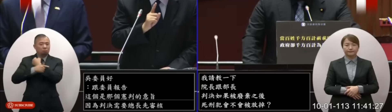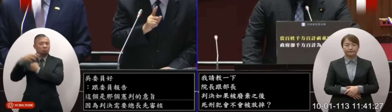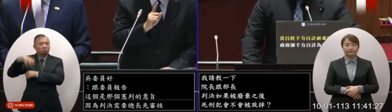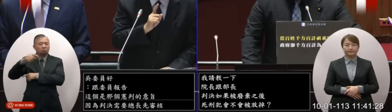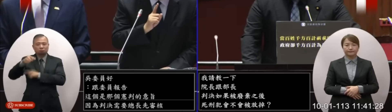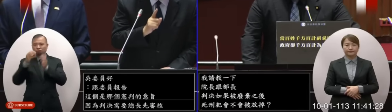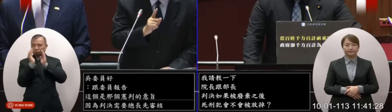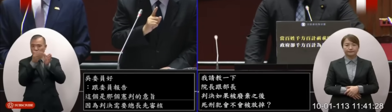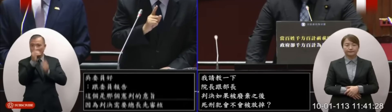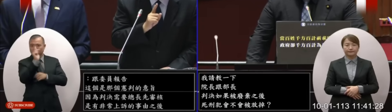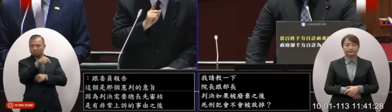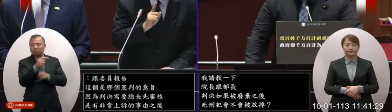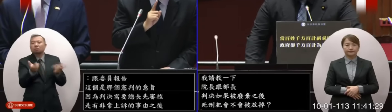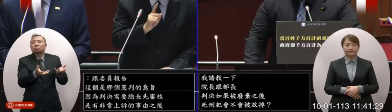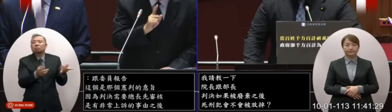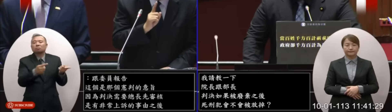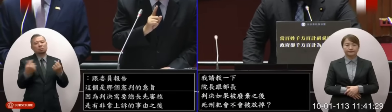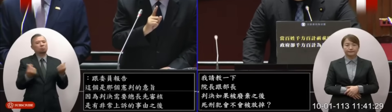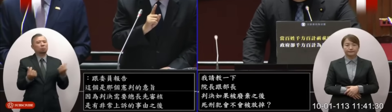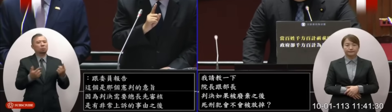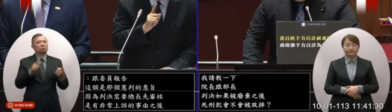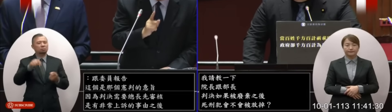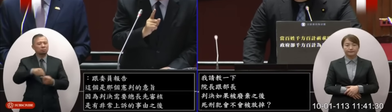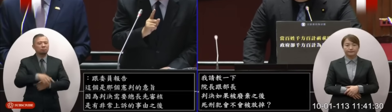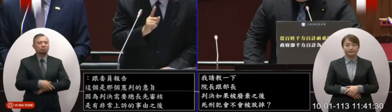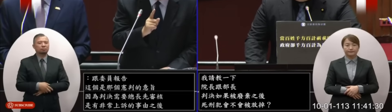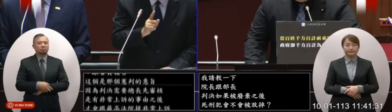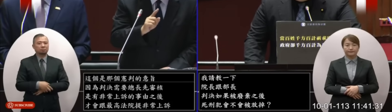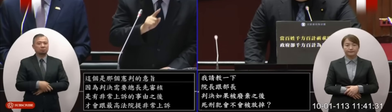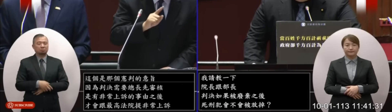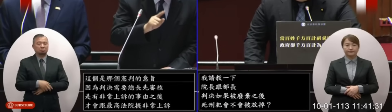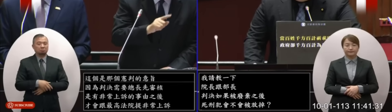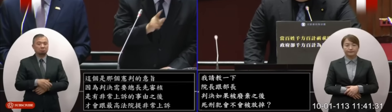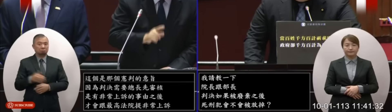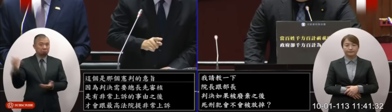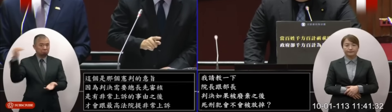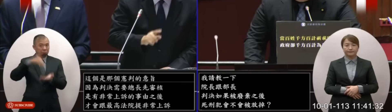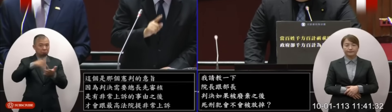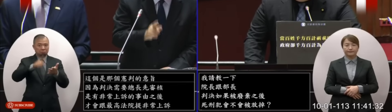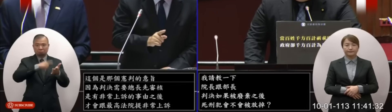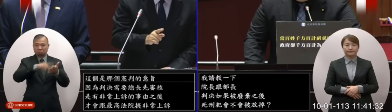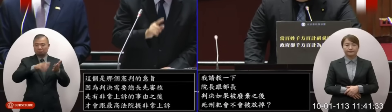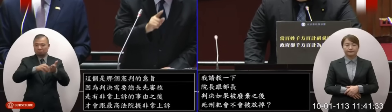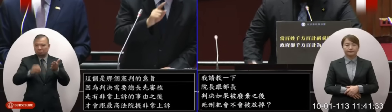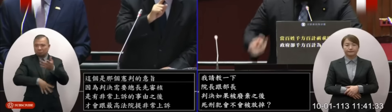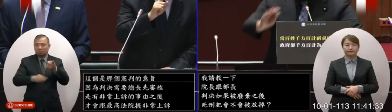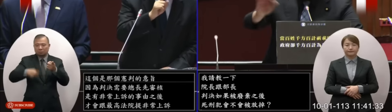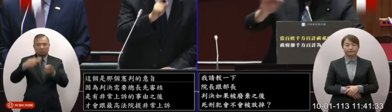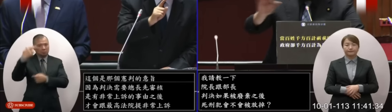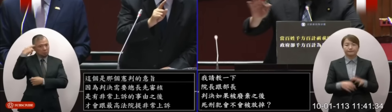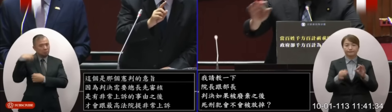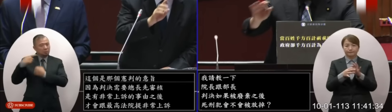如果這樣委員會講的是有撤銷的話 這是一個憲判的意志 這個是你不要跟我羈押